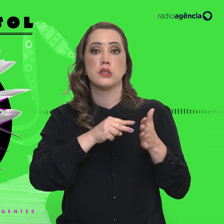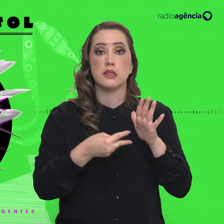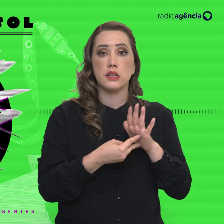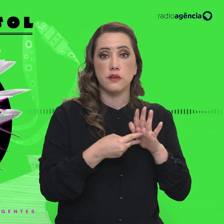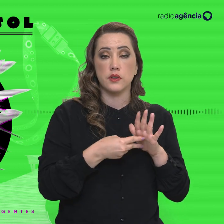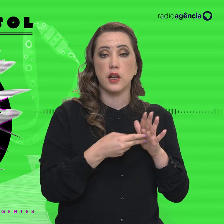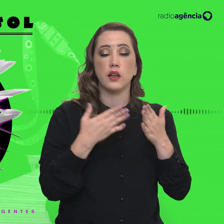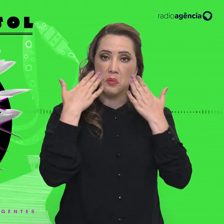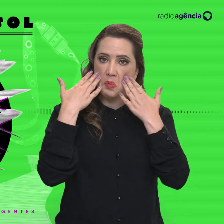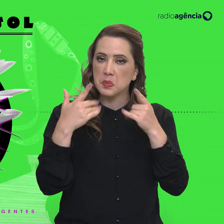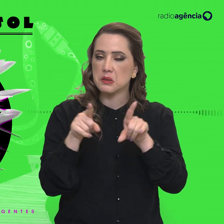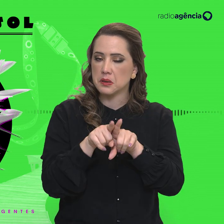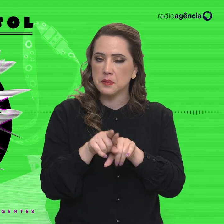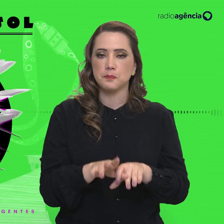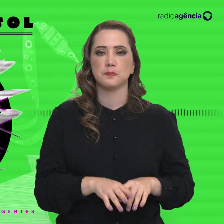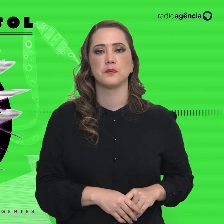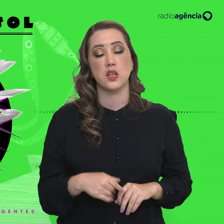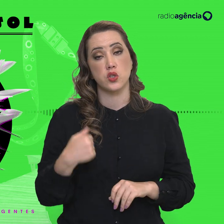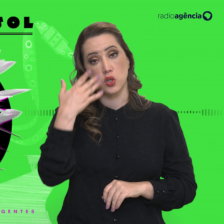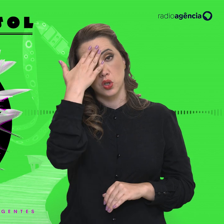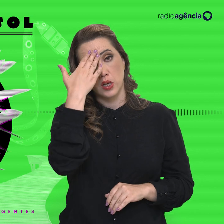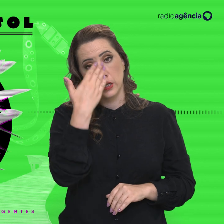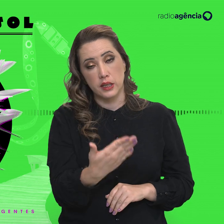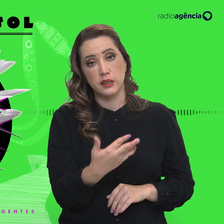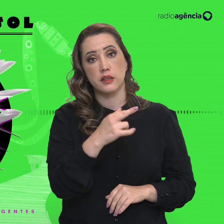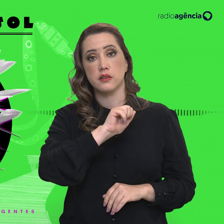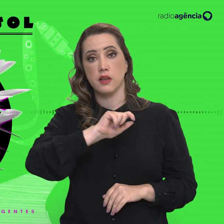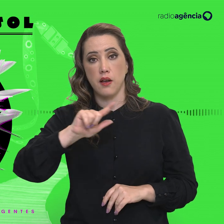[Patrícia] A gente agradece as contribuições de Rafael Serrado, Isadora Pimentel, Aldo